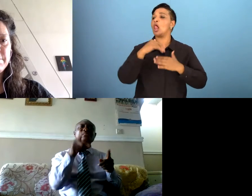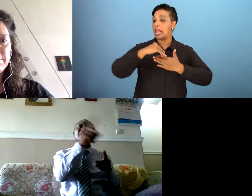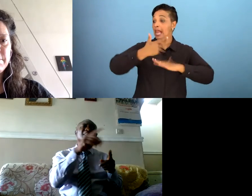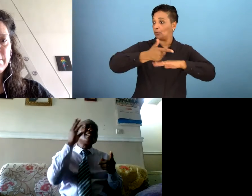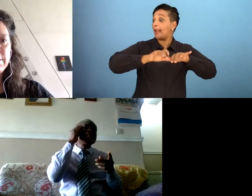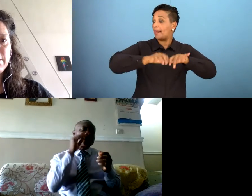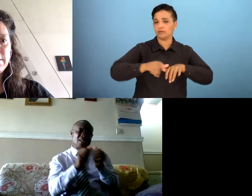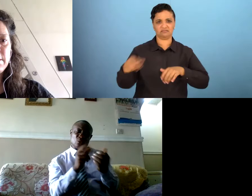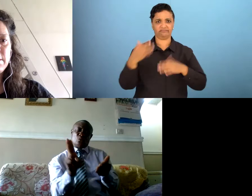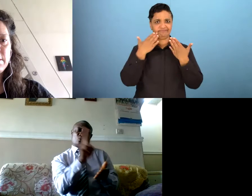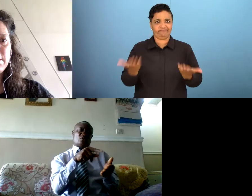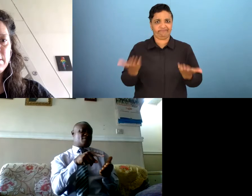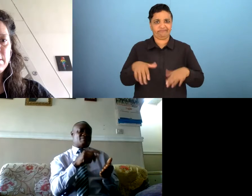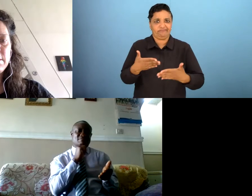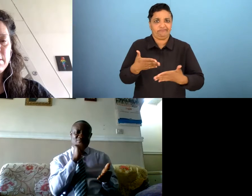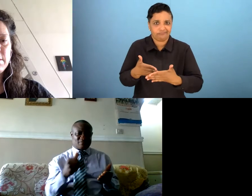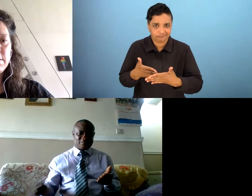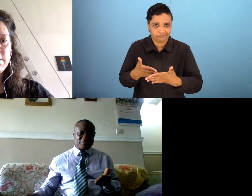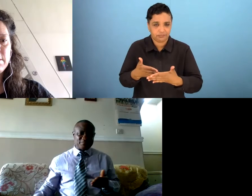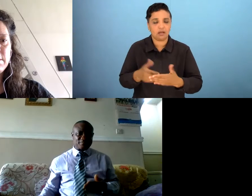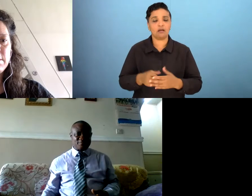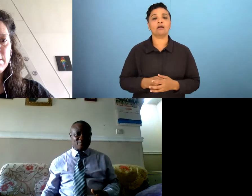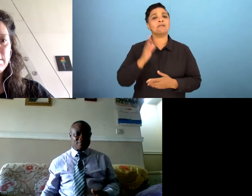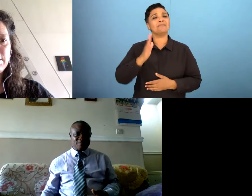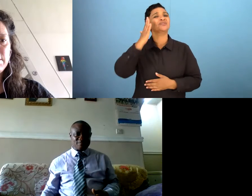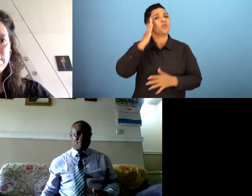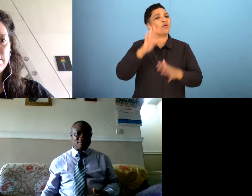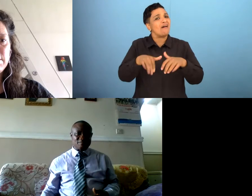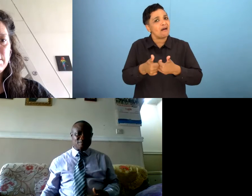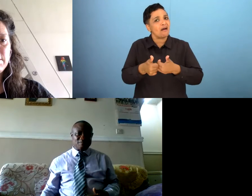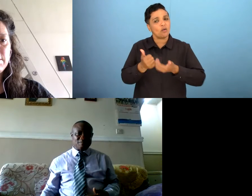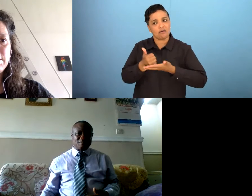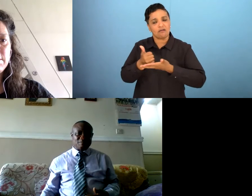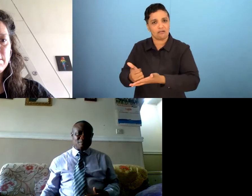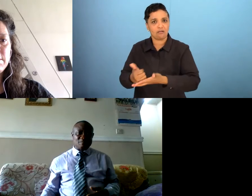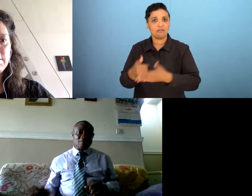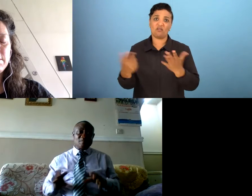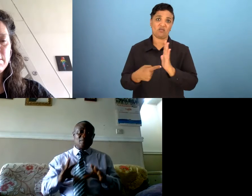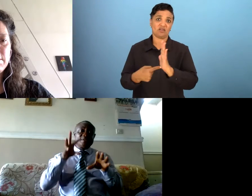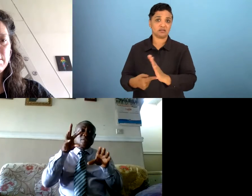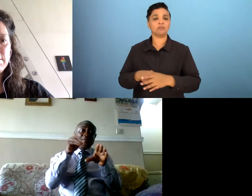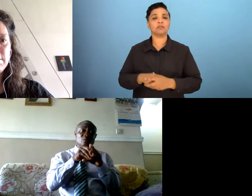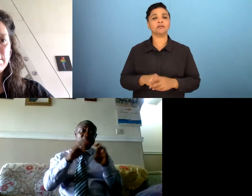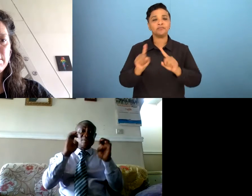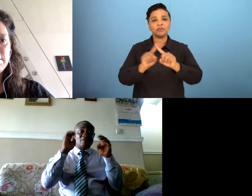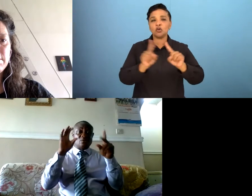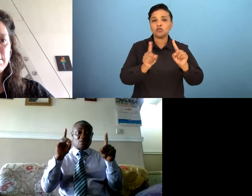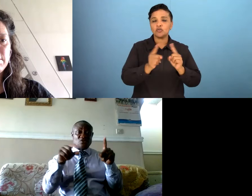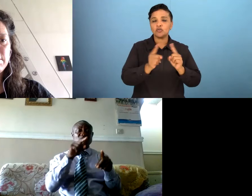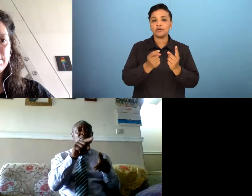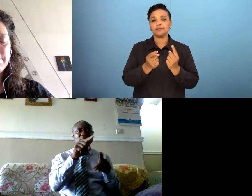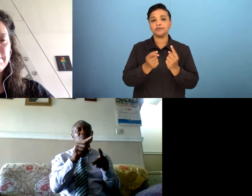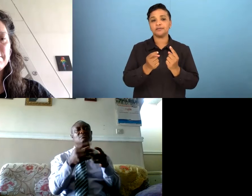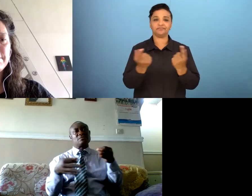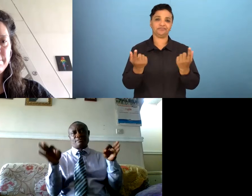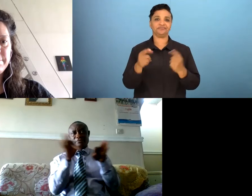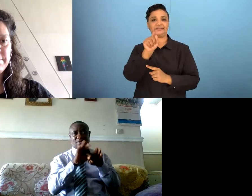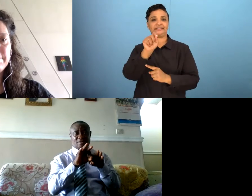COVID-19 no es factible.